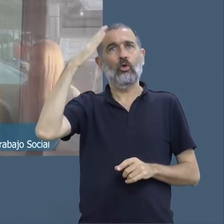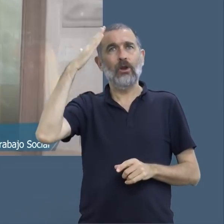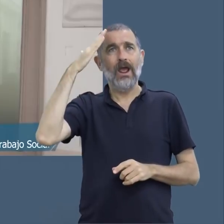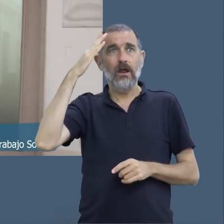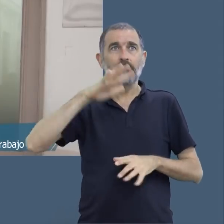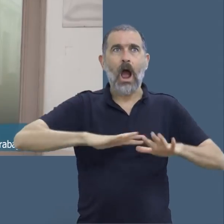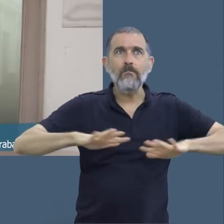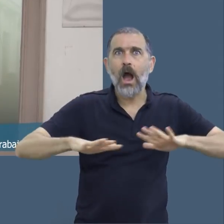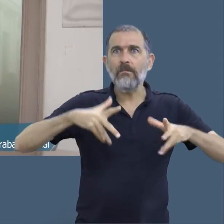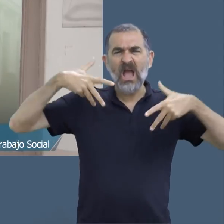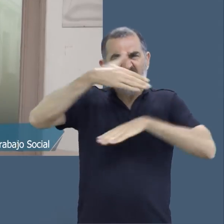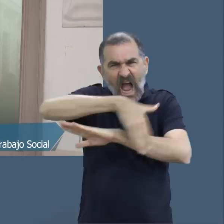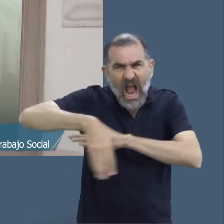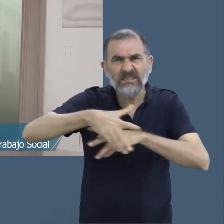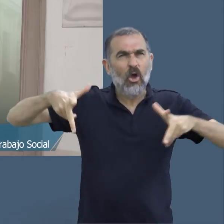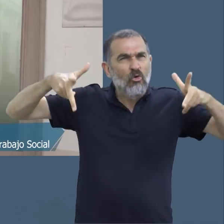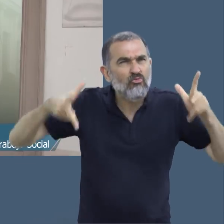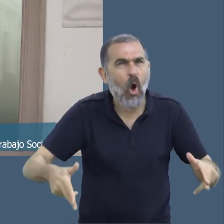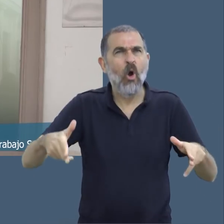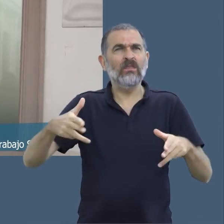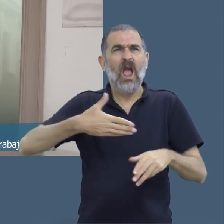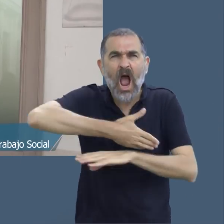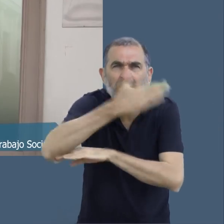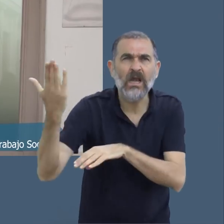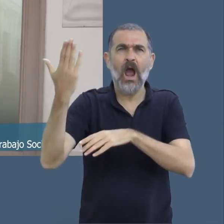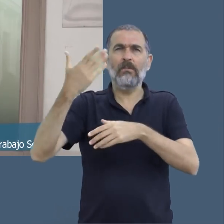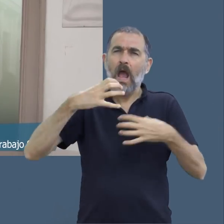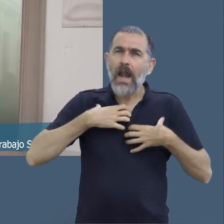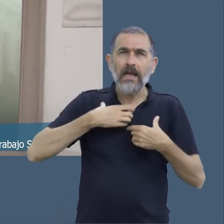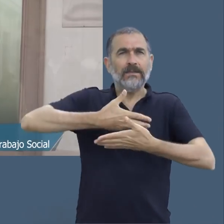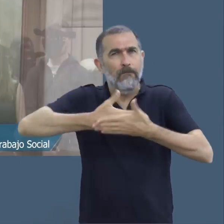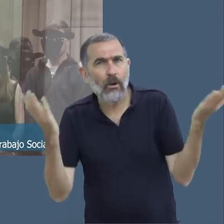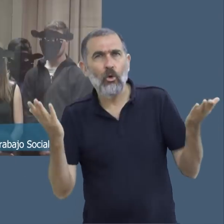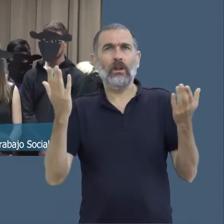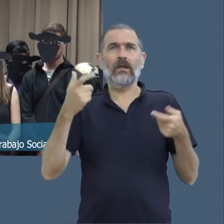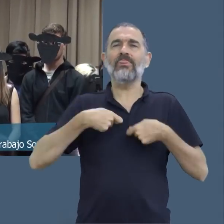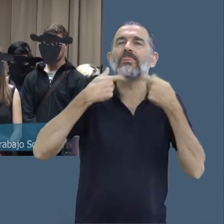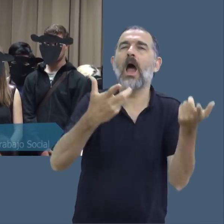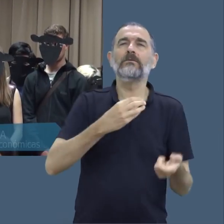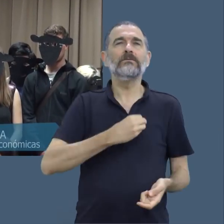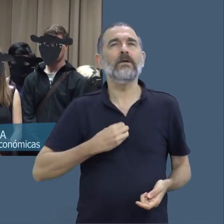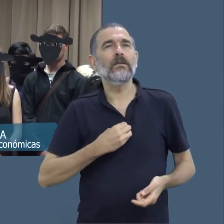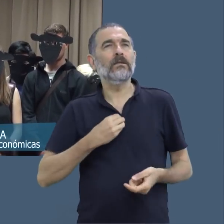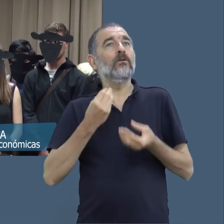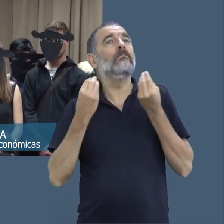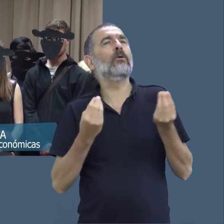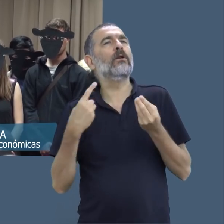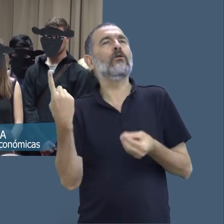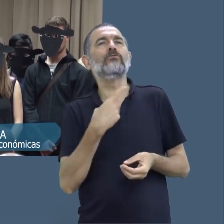las calles, dando asambleas, dando clases públicas, dándole un sentido, porque nosotros